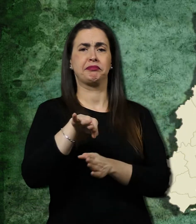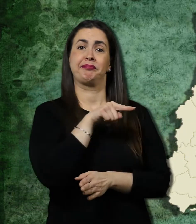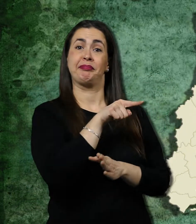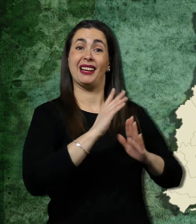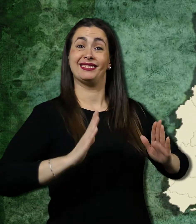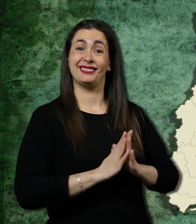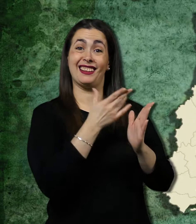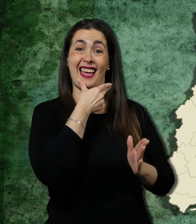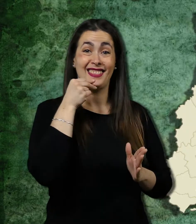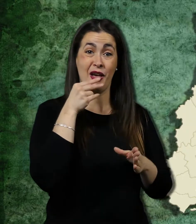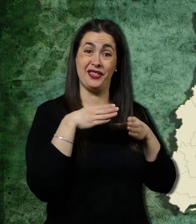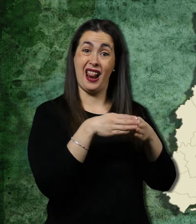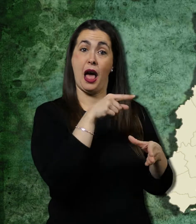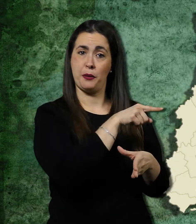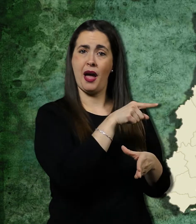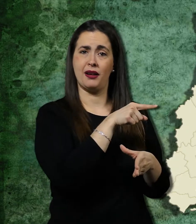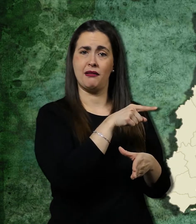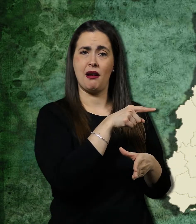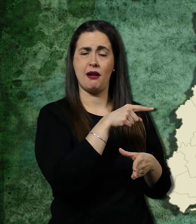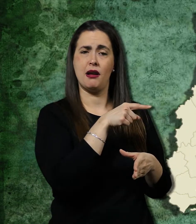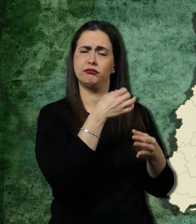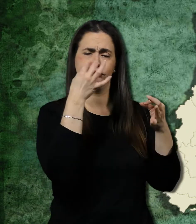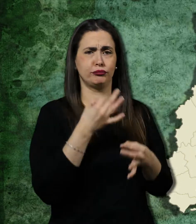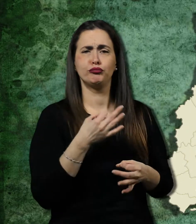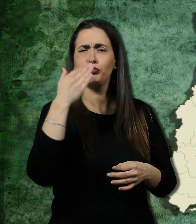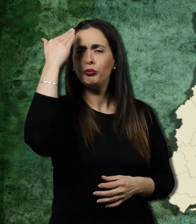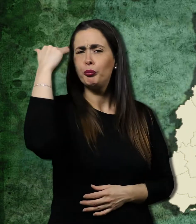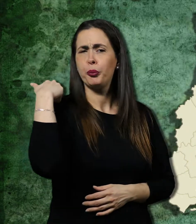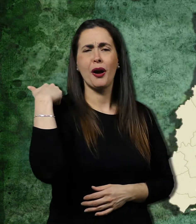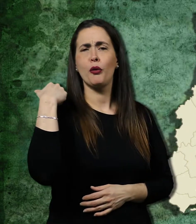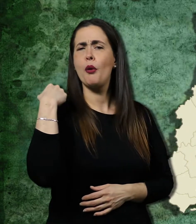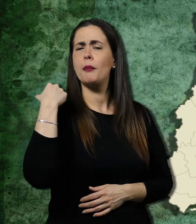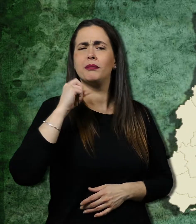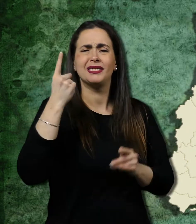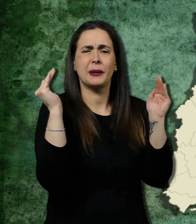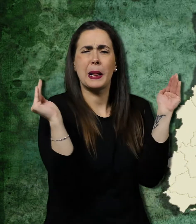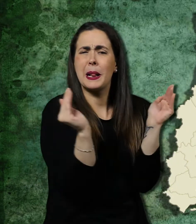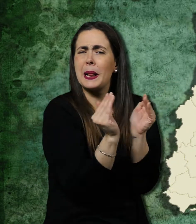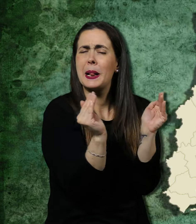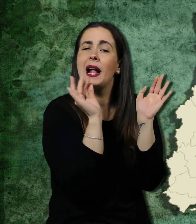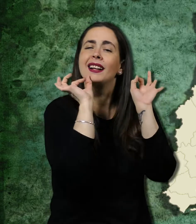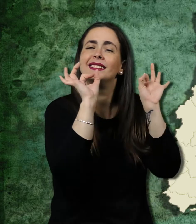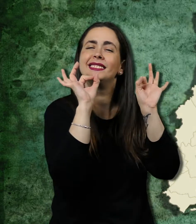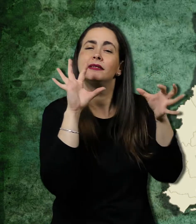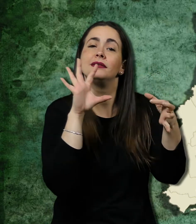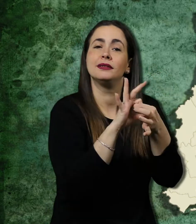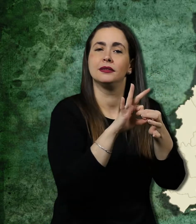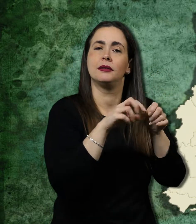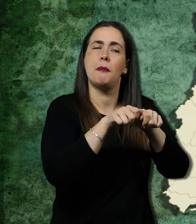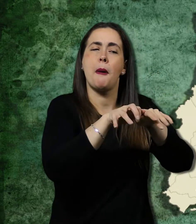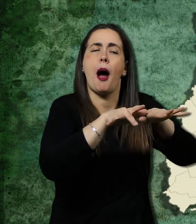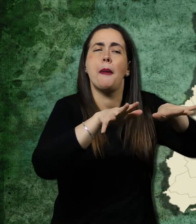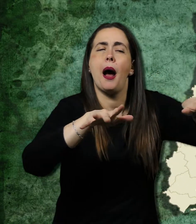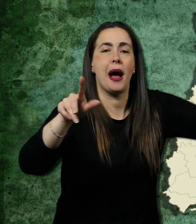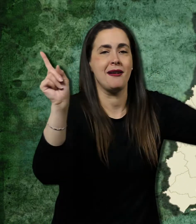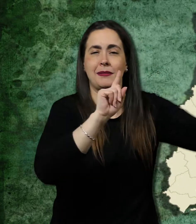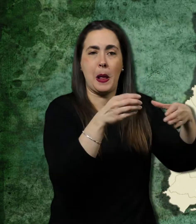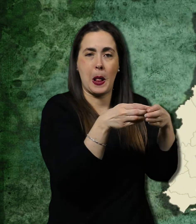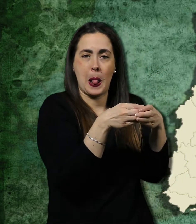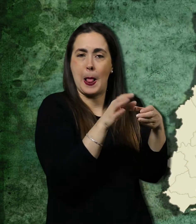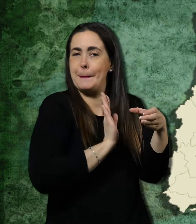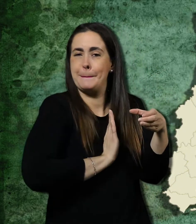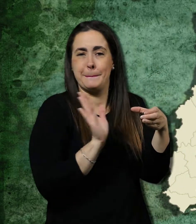Sant Andreu de la Barca és segurament una de les viles més petites quant a extensió